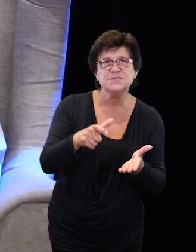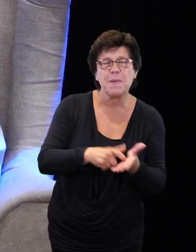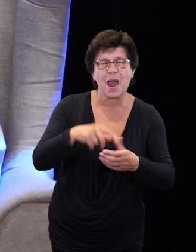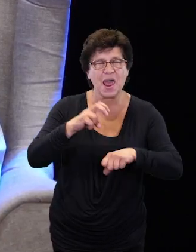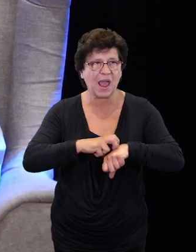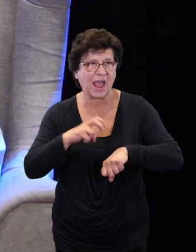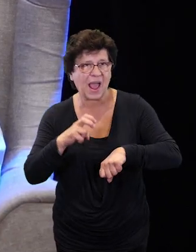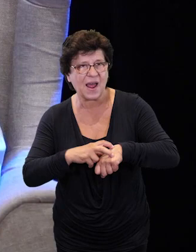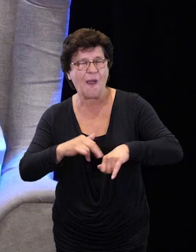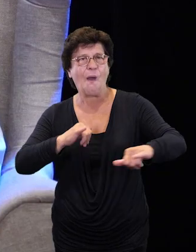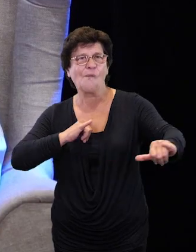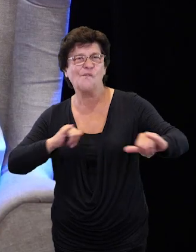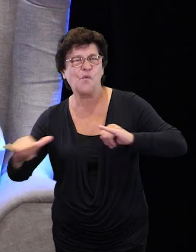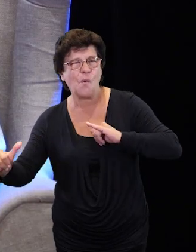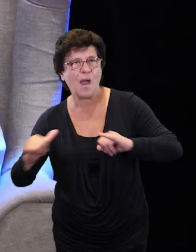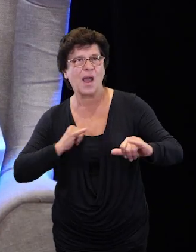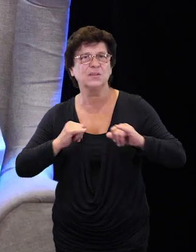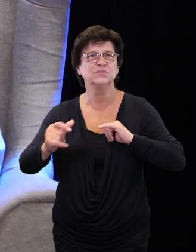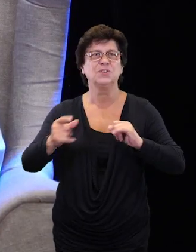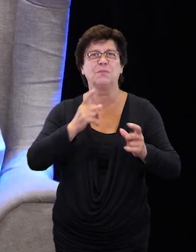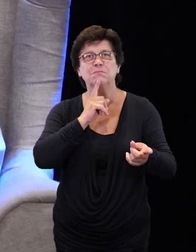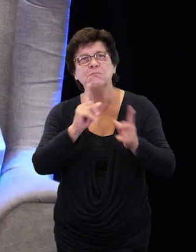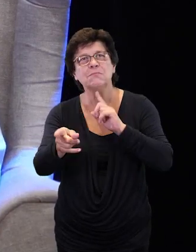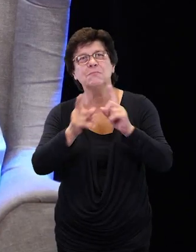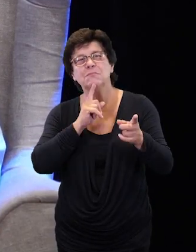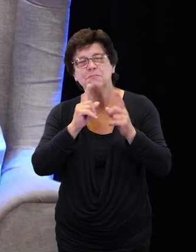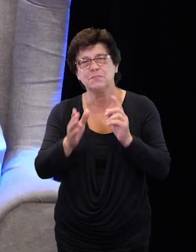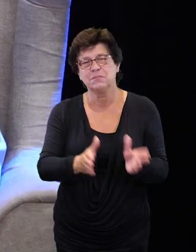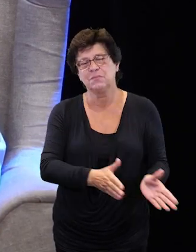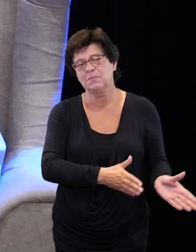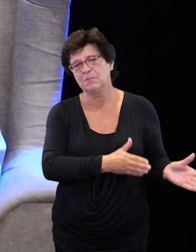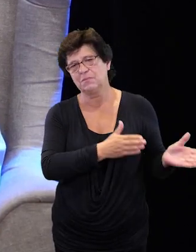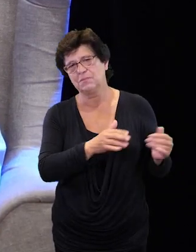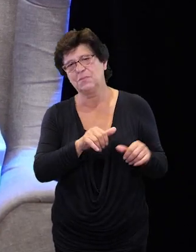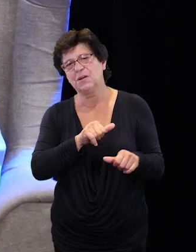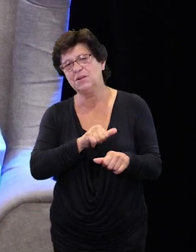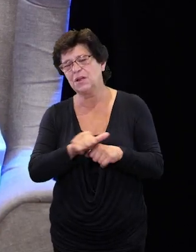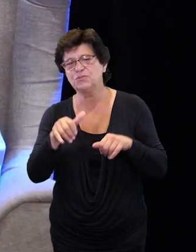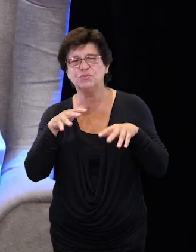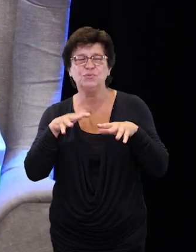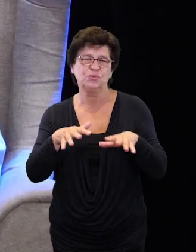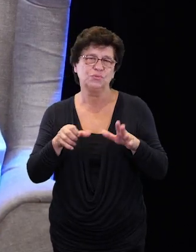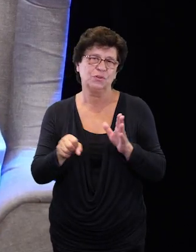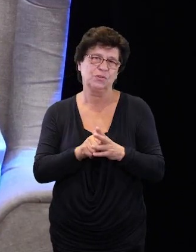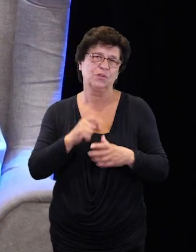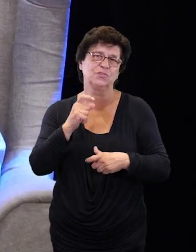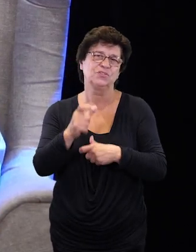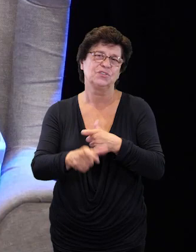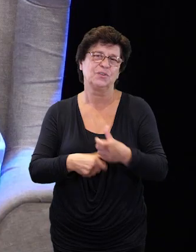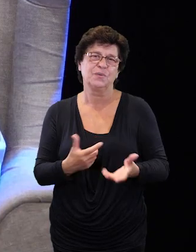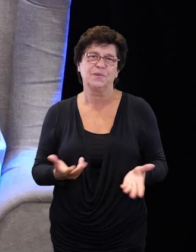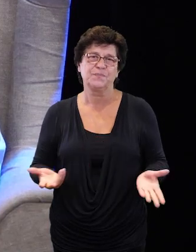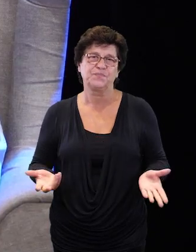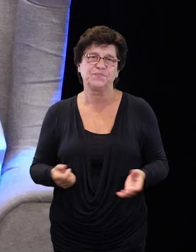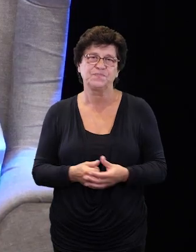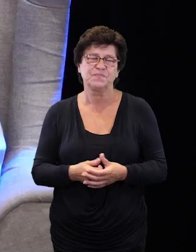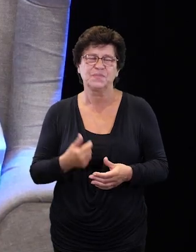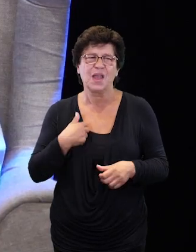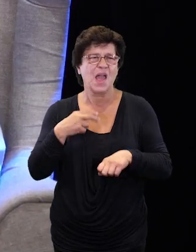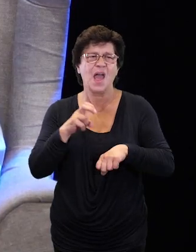władzą regionalną tak samo, więc jest rzeczy mnóstwo do zrobienia, ale nas, lekarzy, się tak super nie słucha w Polsce.